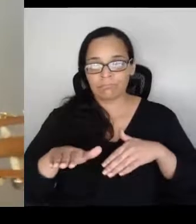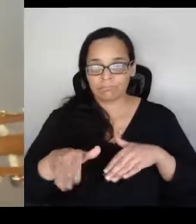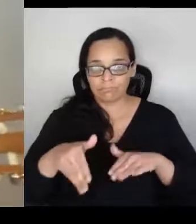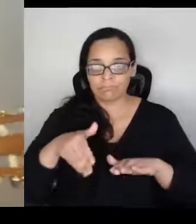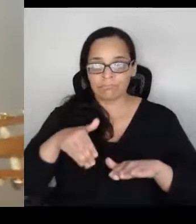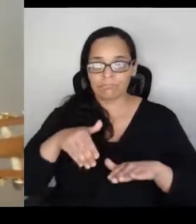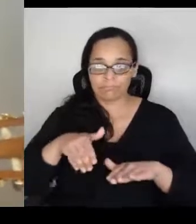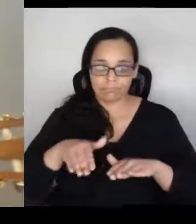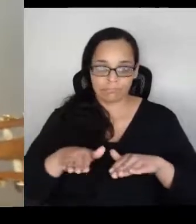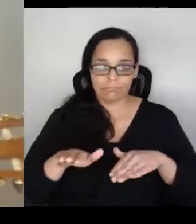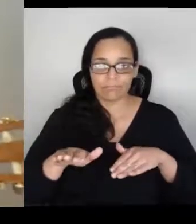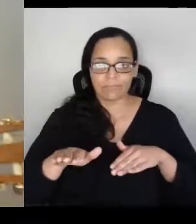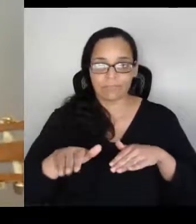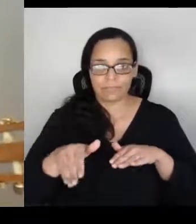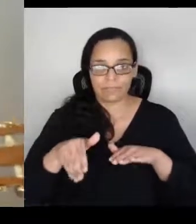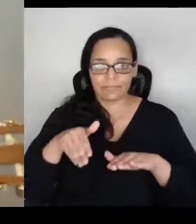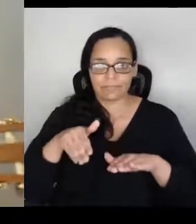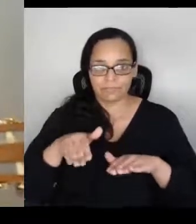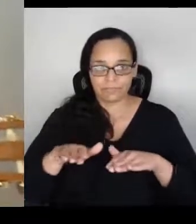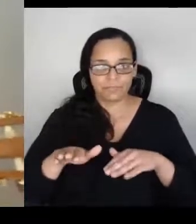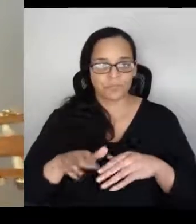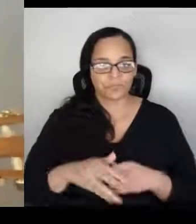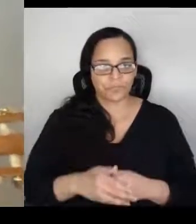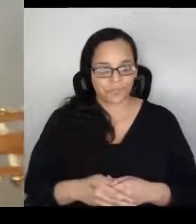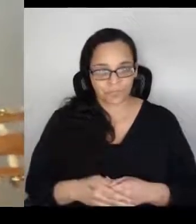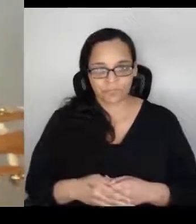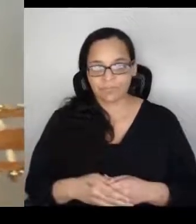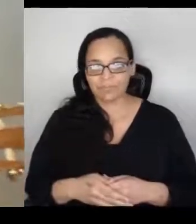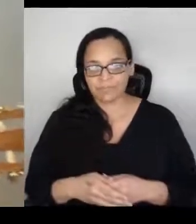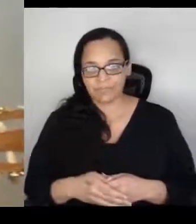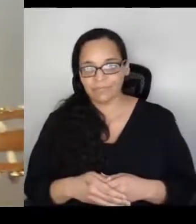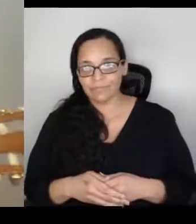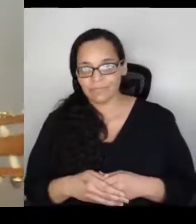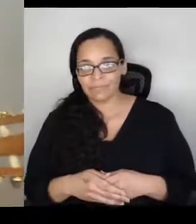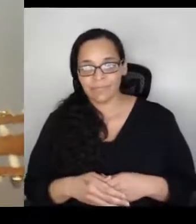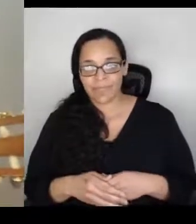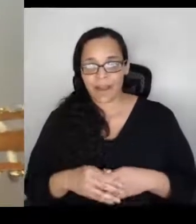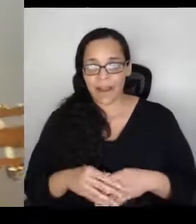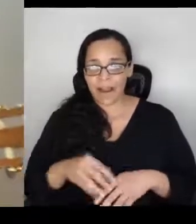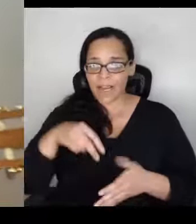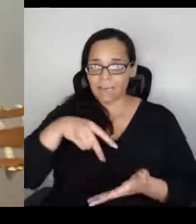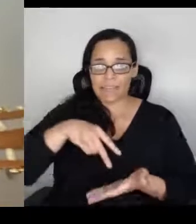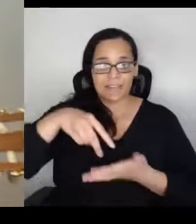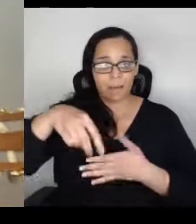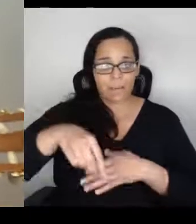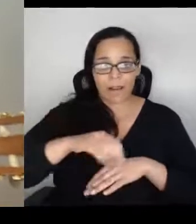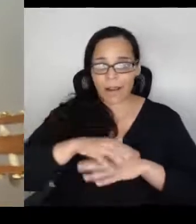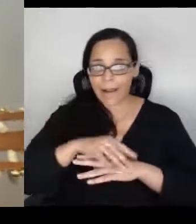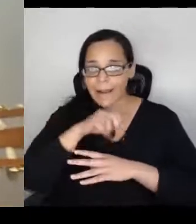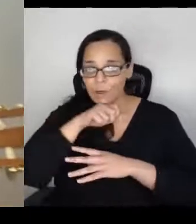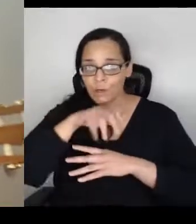Ooh ooh ooh Piso tierra charcos montanas Y niere Arena bosque lango